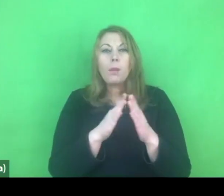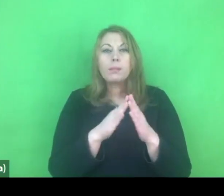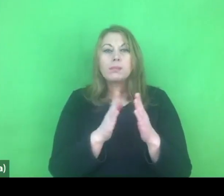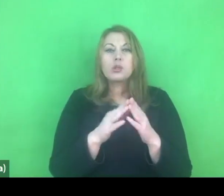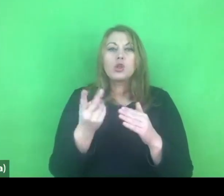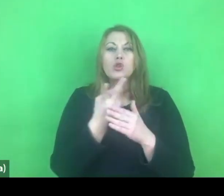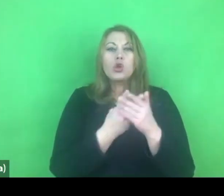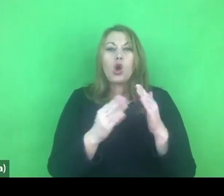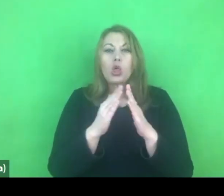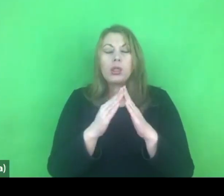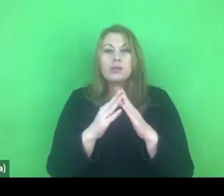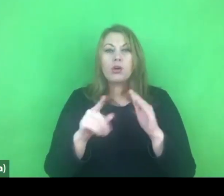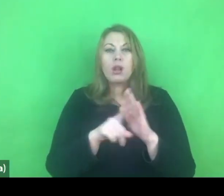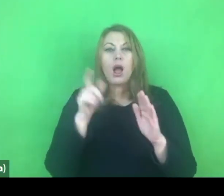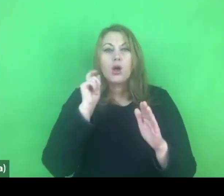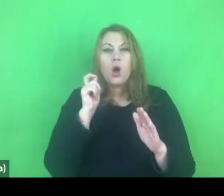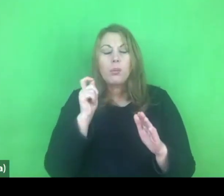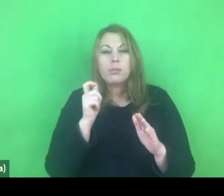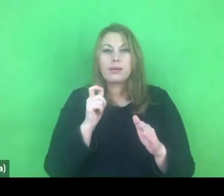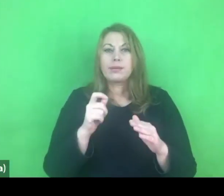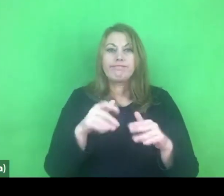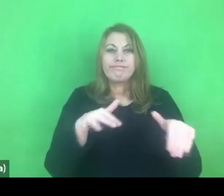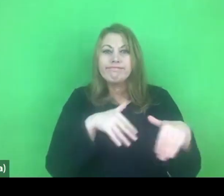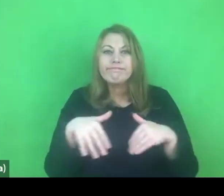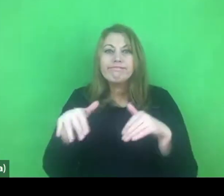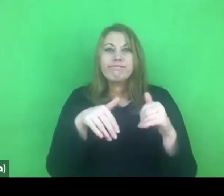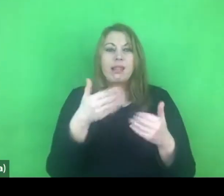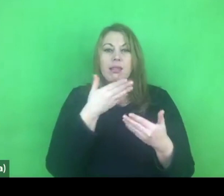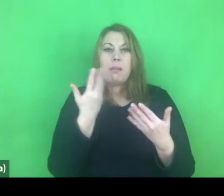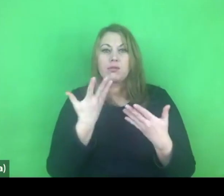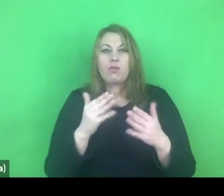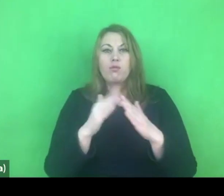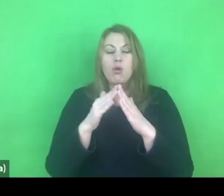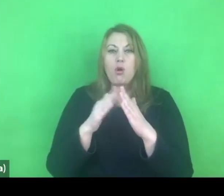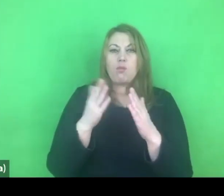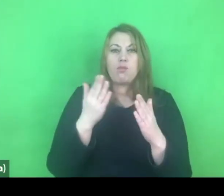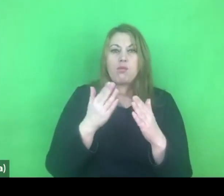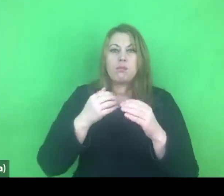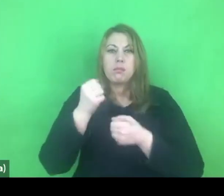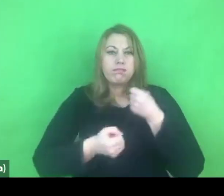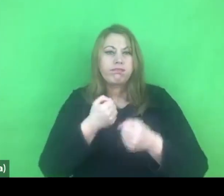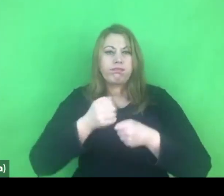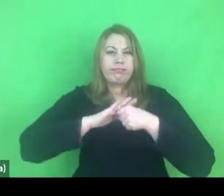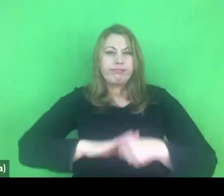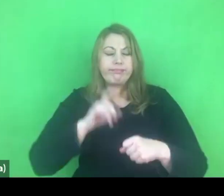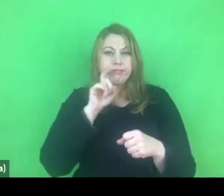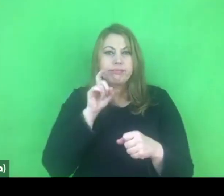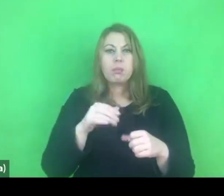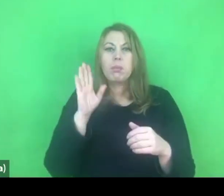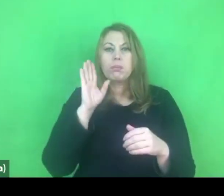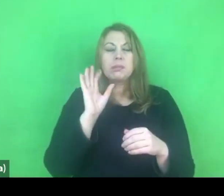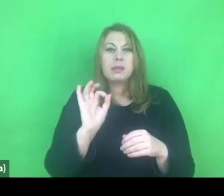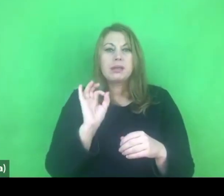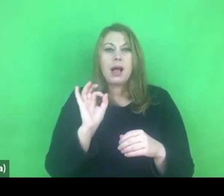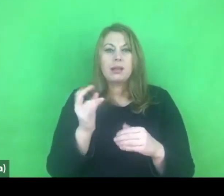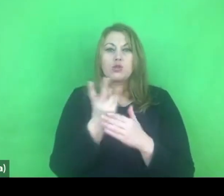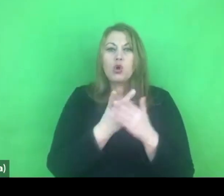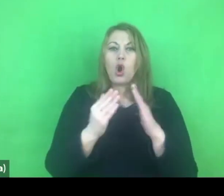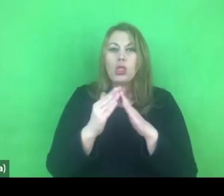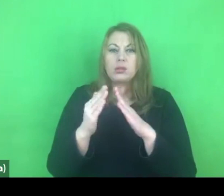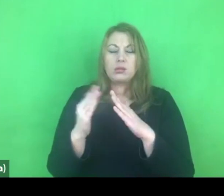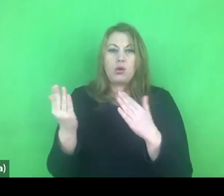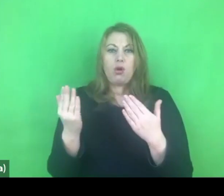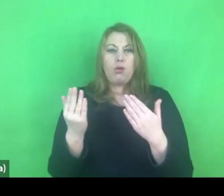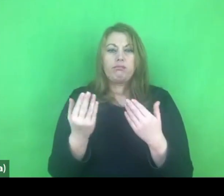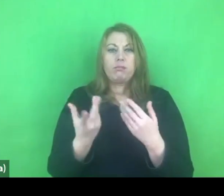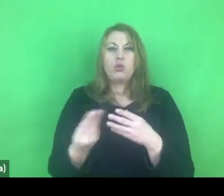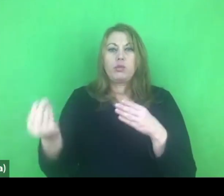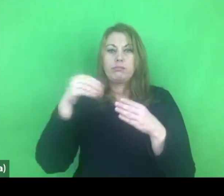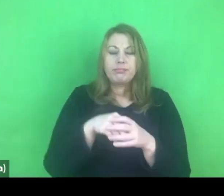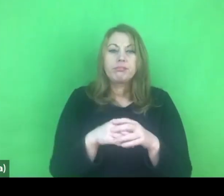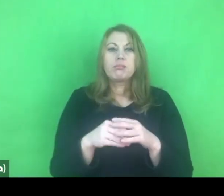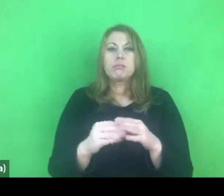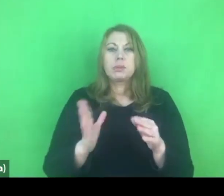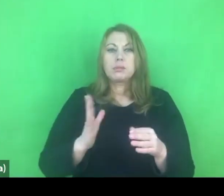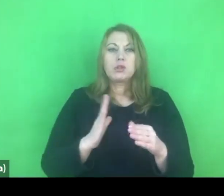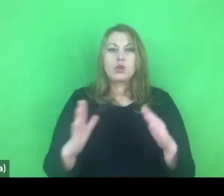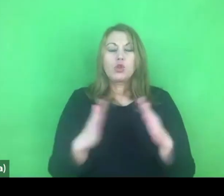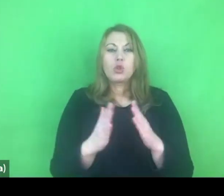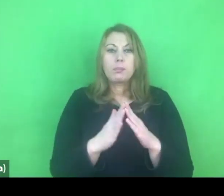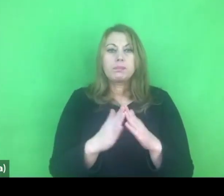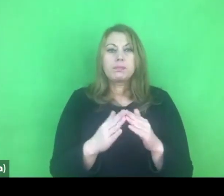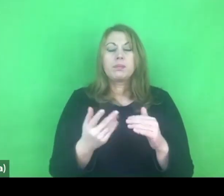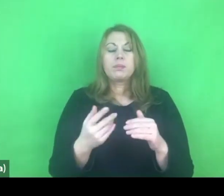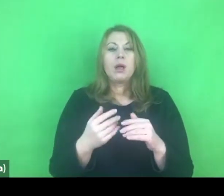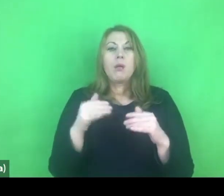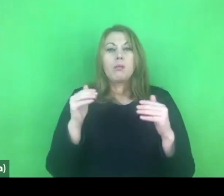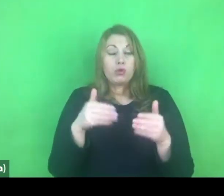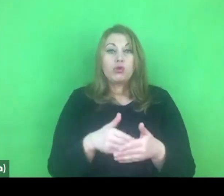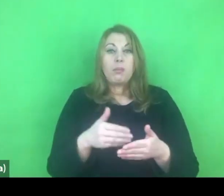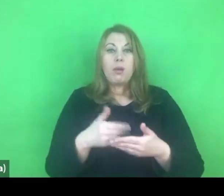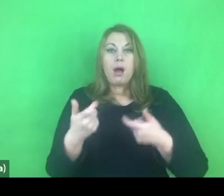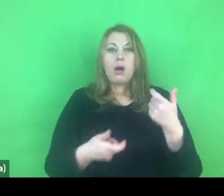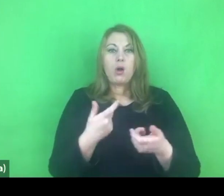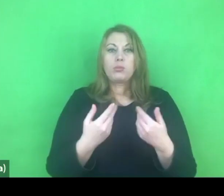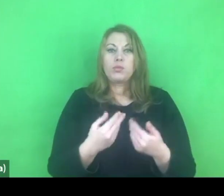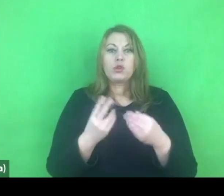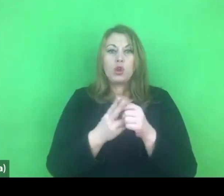Zdajemy sobie sprawę, że tych schronisk nadal jest mało, ale konwencja nakłada na nas obowiązek zwiększenia dostępności miejsc noclegowych